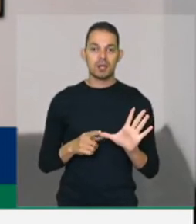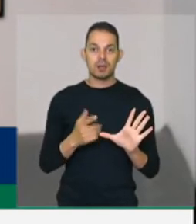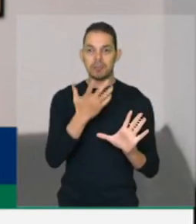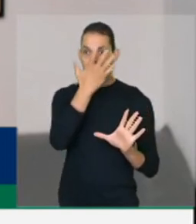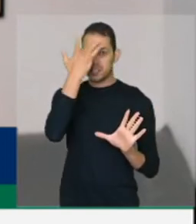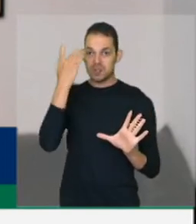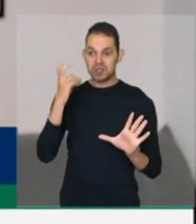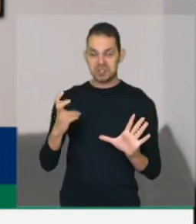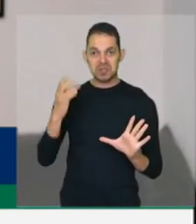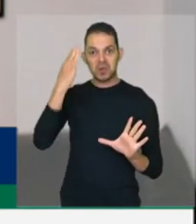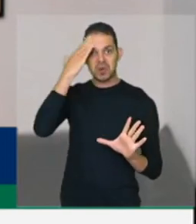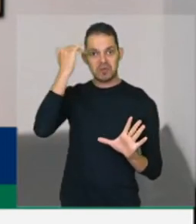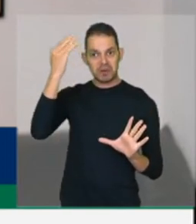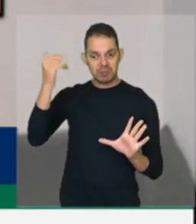CARLOS WIZARD, ROBERTO JUSTOS E FÁBIO BOLSONARO. ELES FAZ